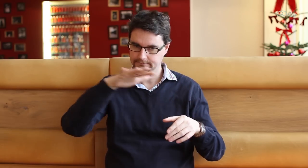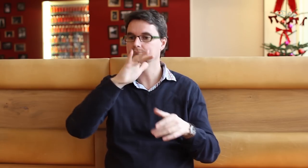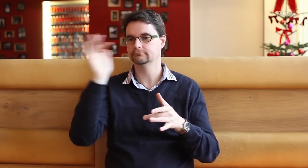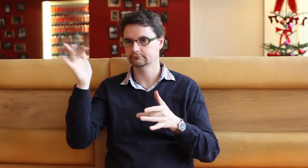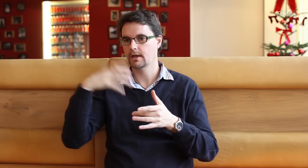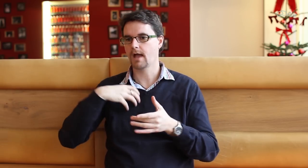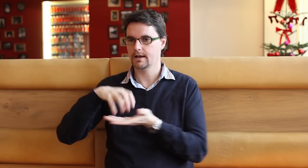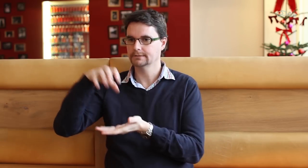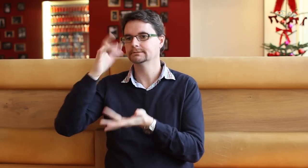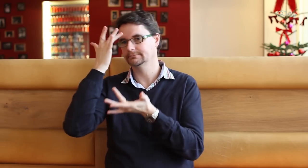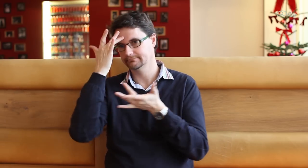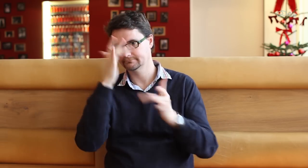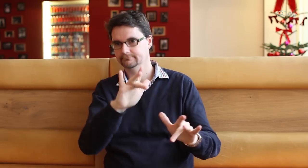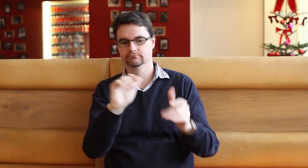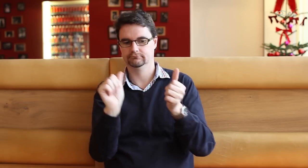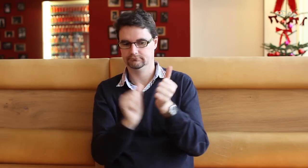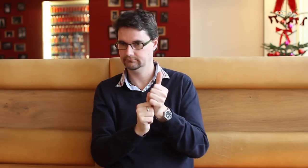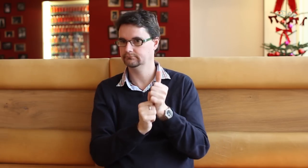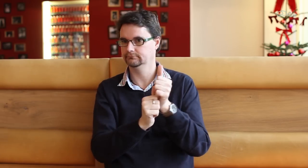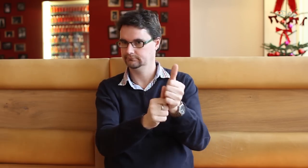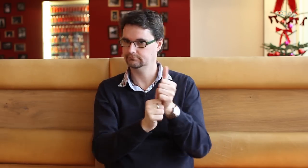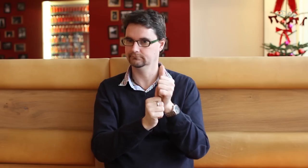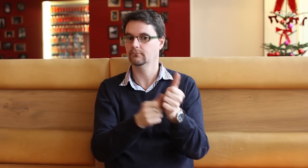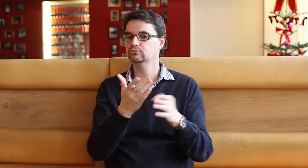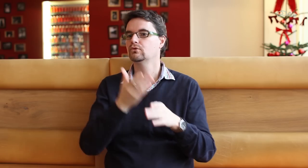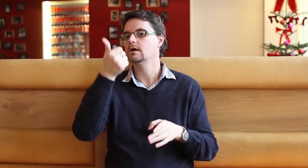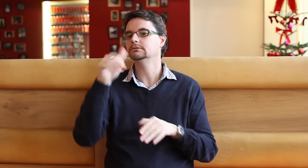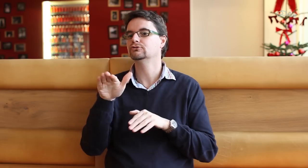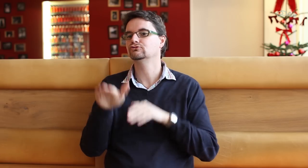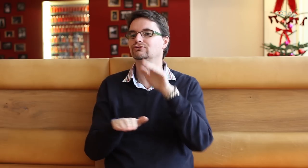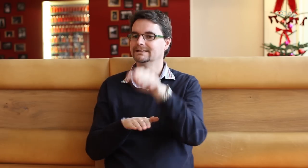Sie erkennen Assistenten an, das ist der erste Schritt.